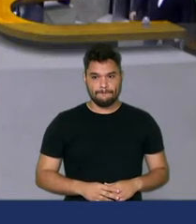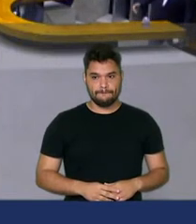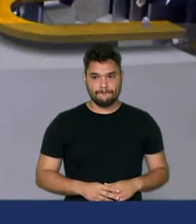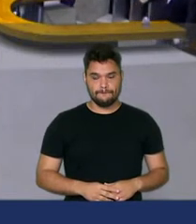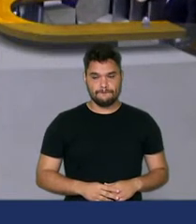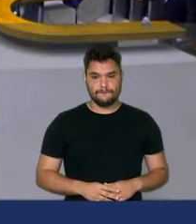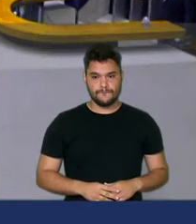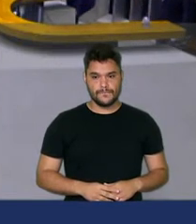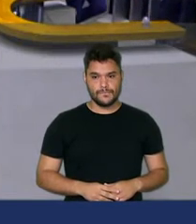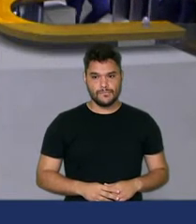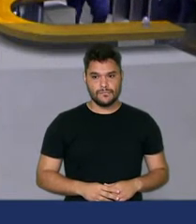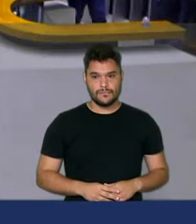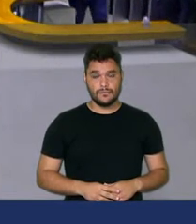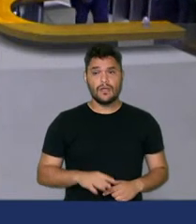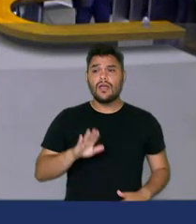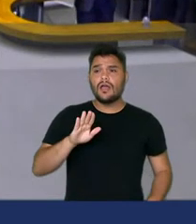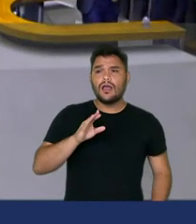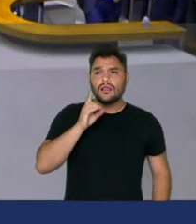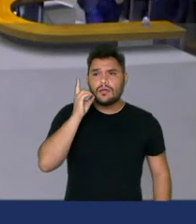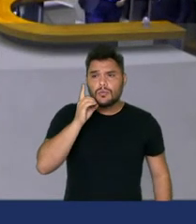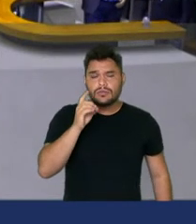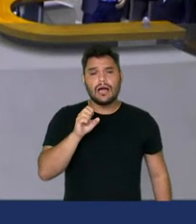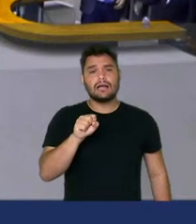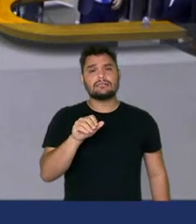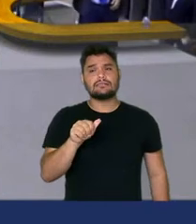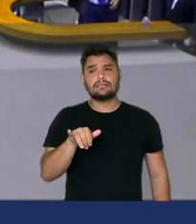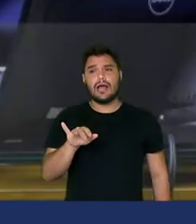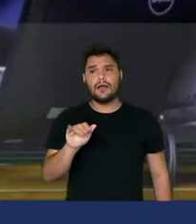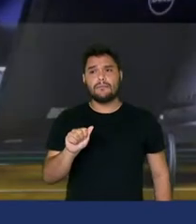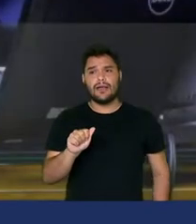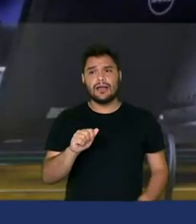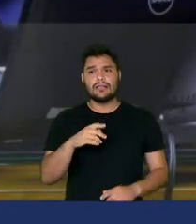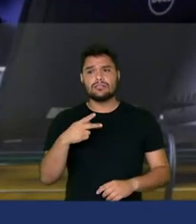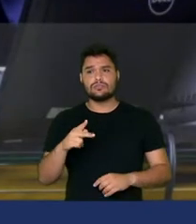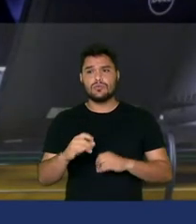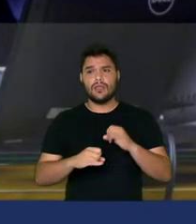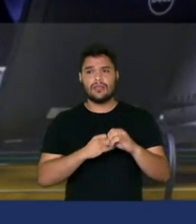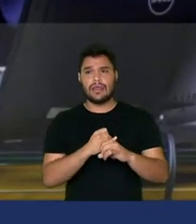LEI... -- CAIU A SINAL DELA. [PRESIDENTE]: DEPUTADA SÂMIA, ESTÁ CORTANDO AQUI A